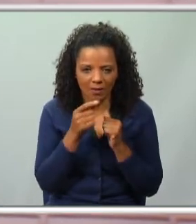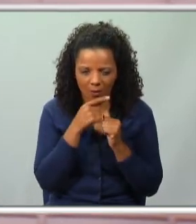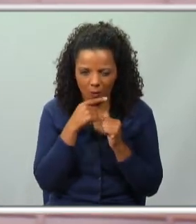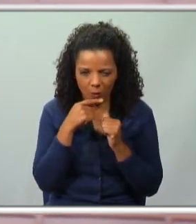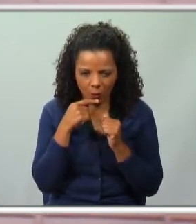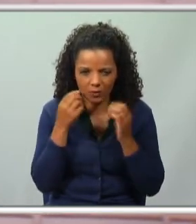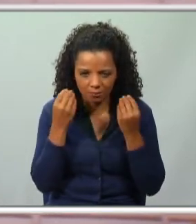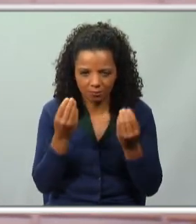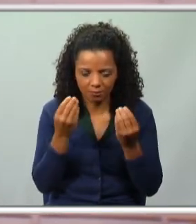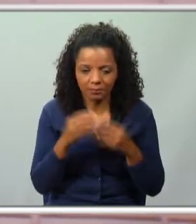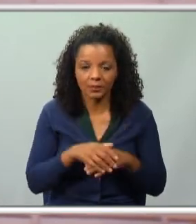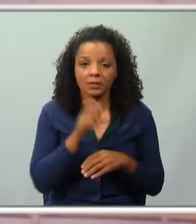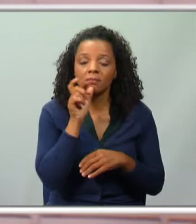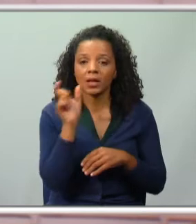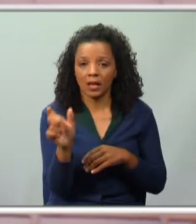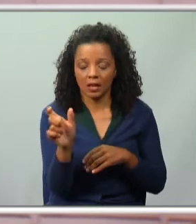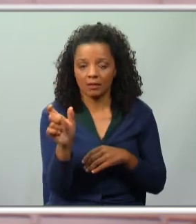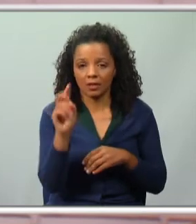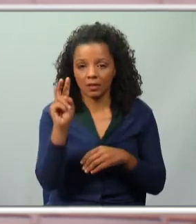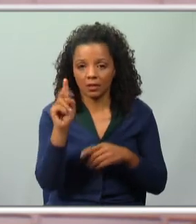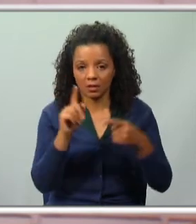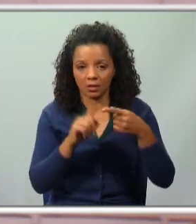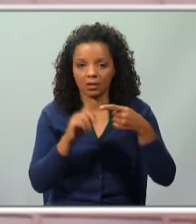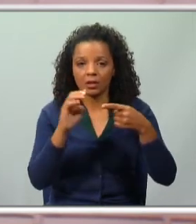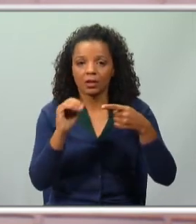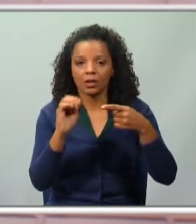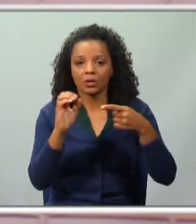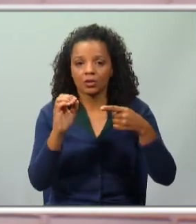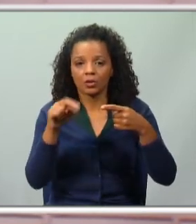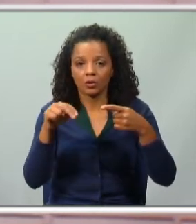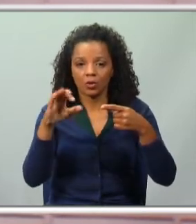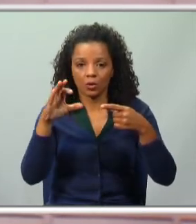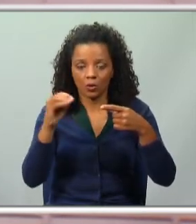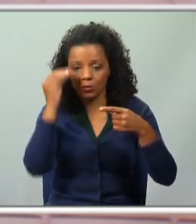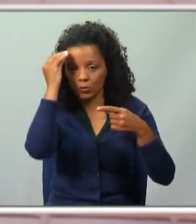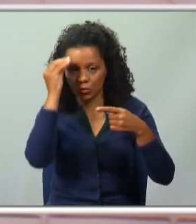assim não é hora palavra sonho de sonhar e palavra sonho que é o nome de um doce 所以現在不是夢想夢想的時候和詞夢，這是一個甜蜜的名字